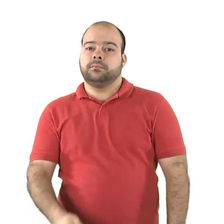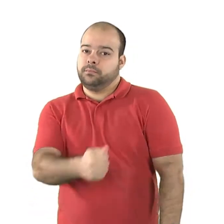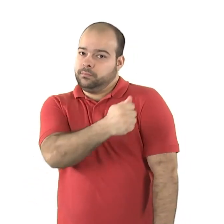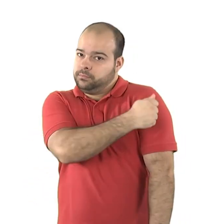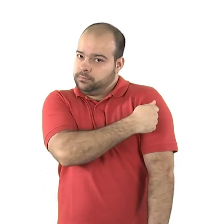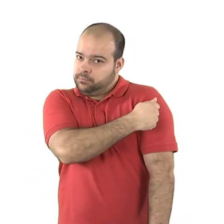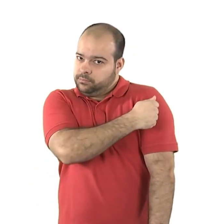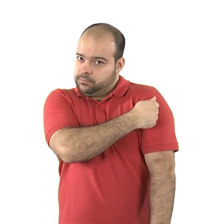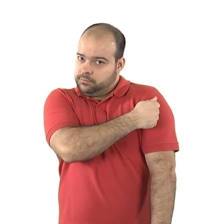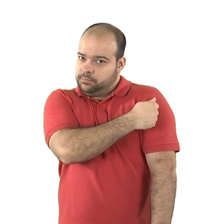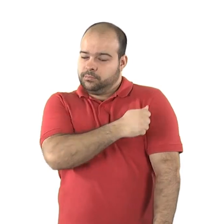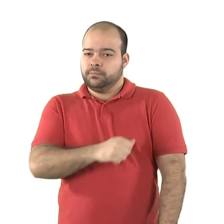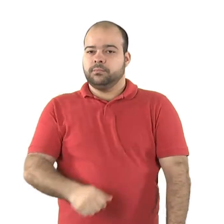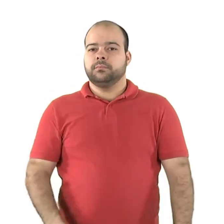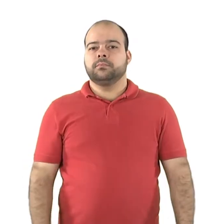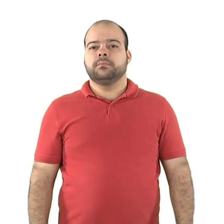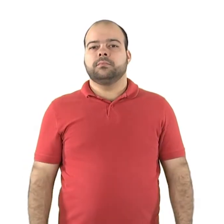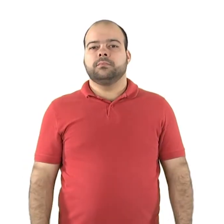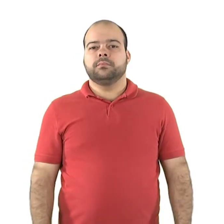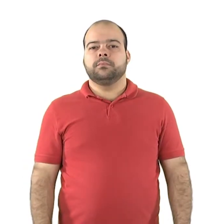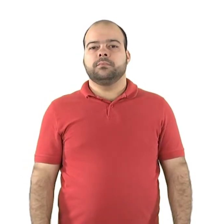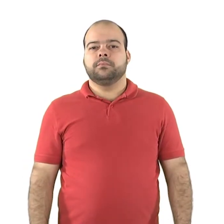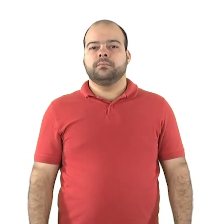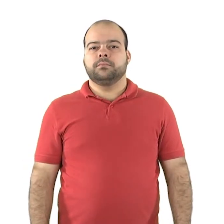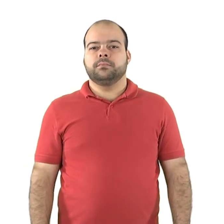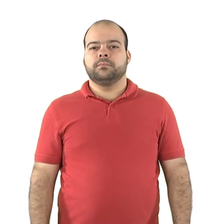Aluno